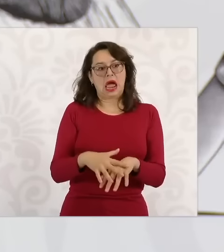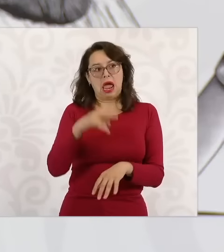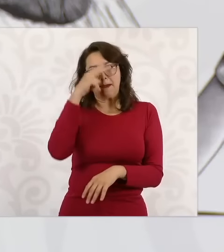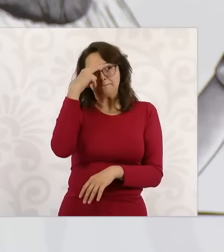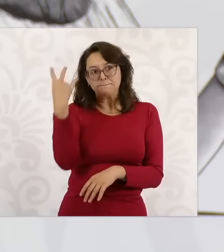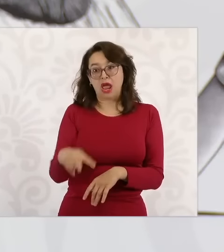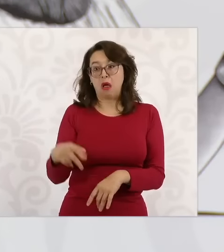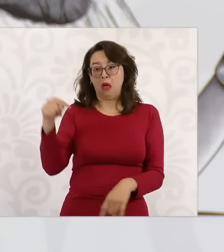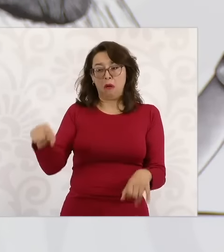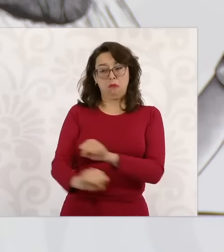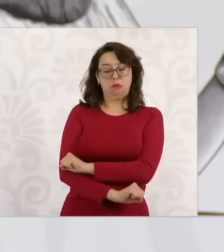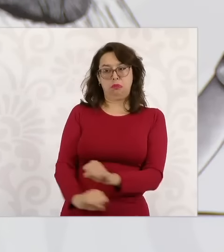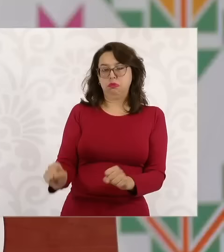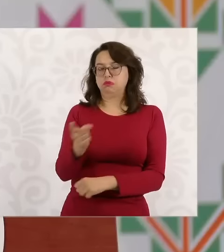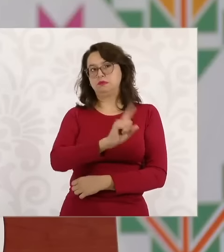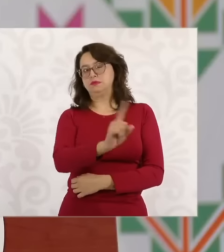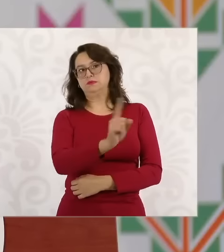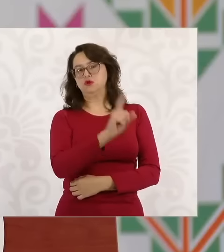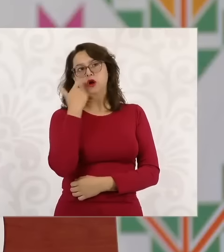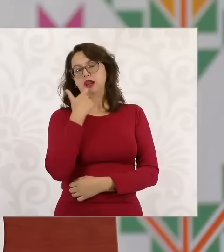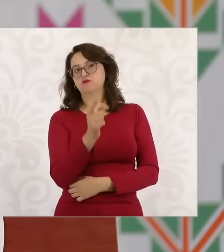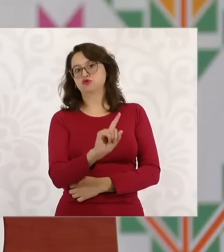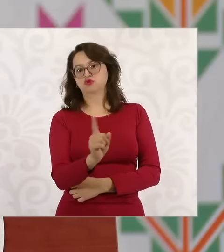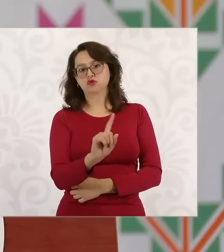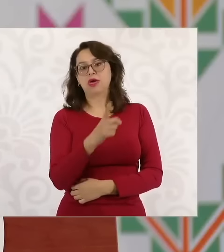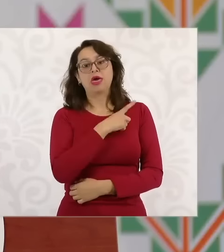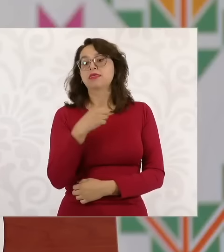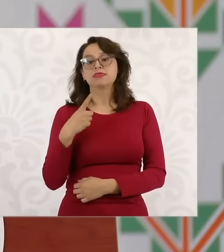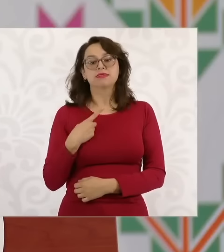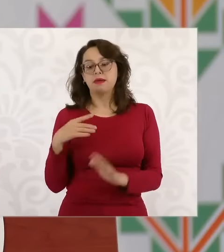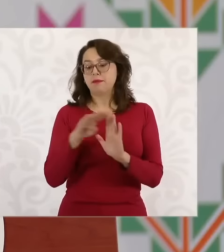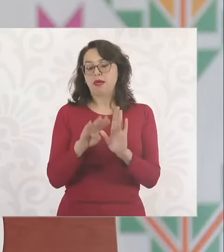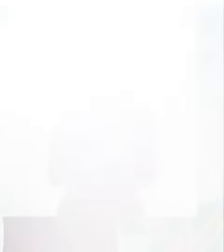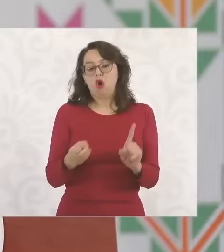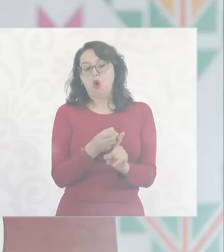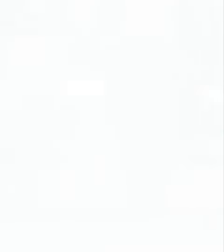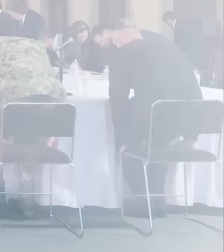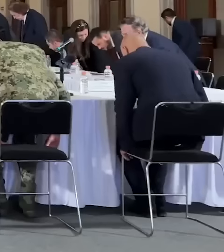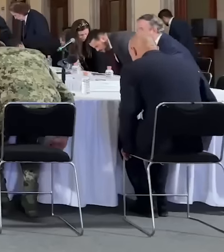la presidenta Claudia Shainbaum se va a reunir con los dueños de las aerolíneas para escucharlos